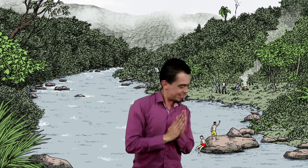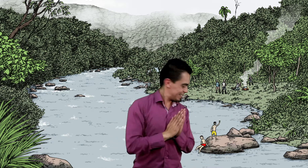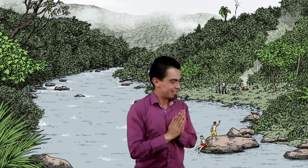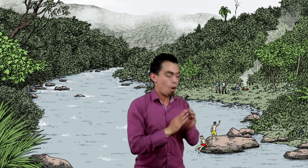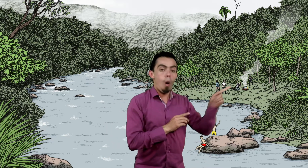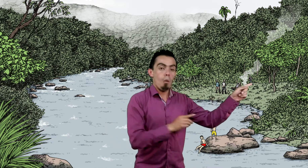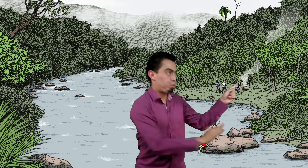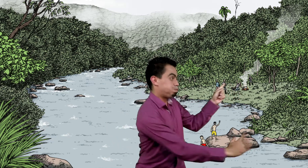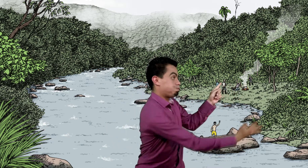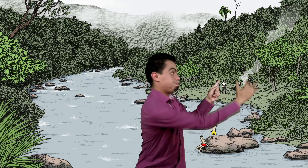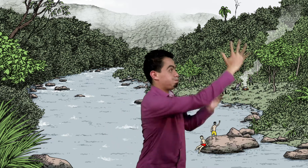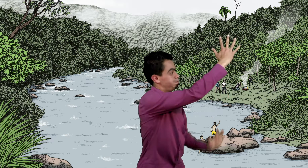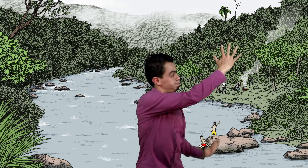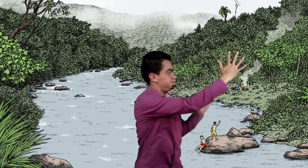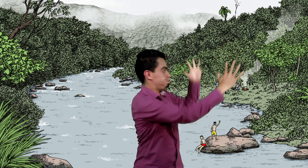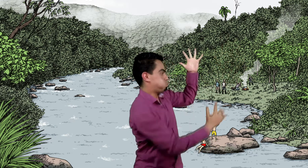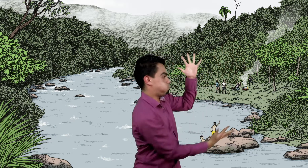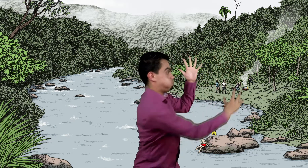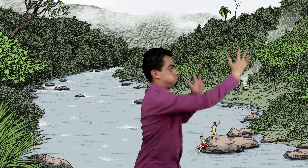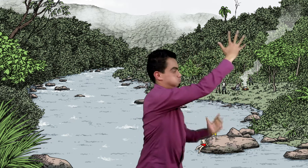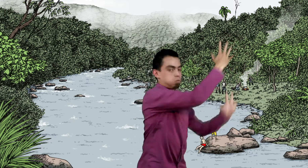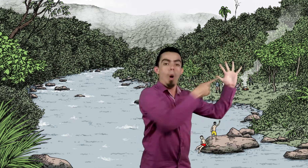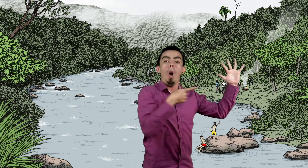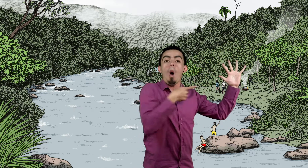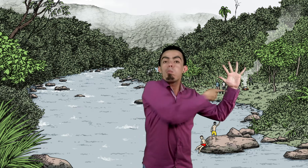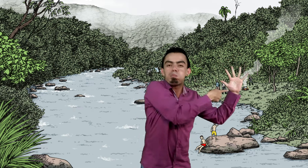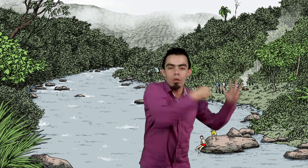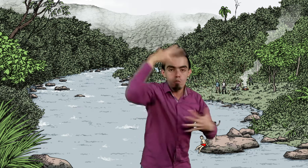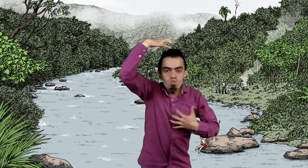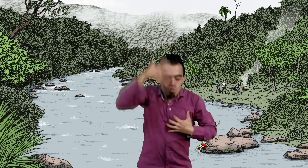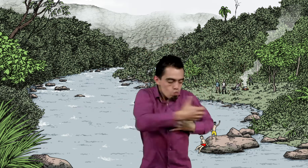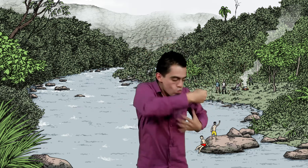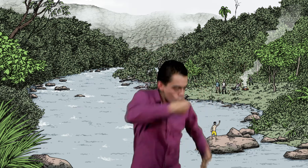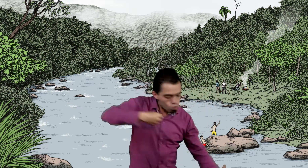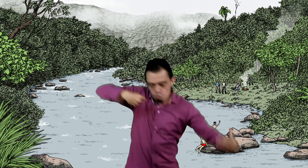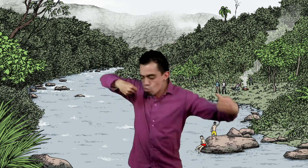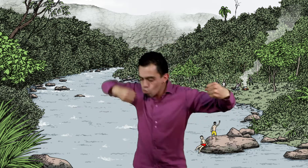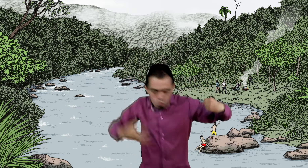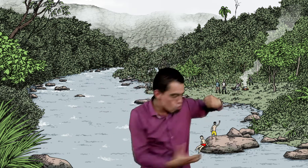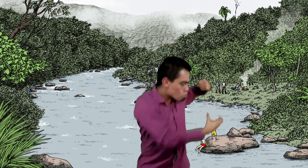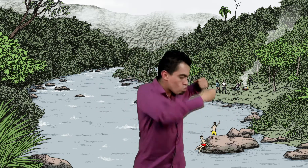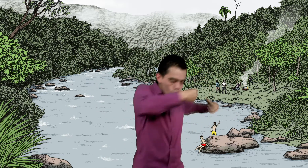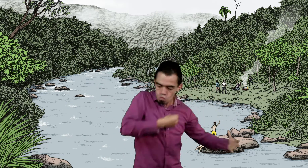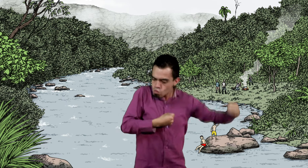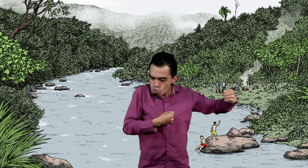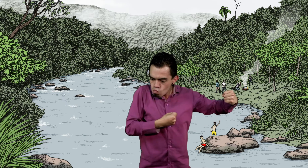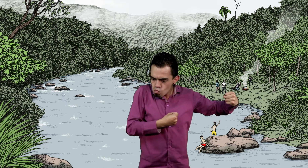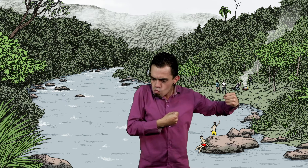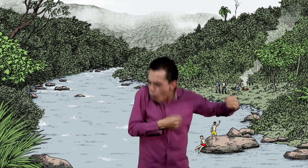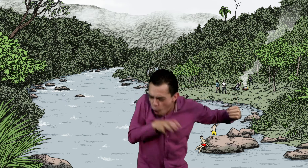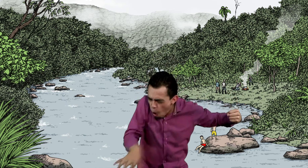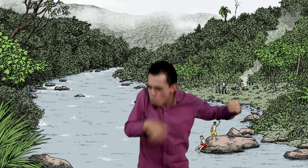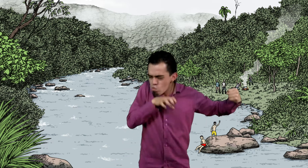El humo de la fogata alarmaba a los micos que estaban en los arboles,